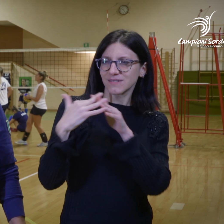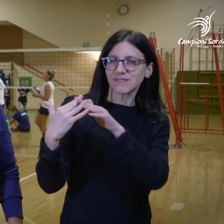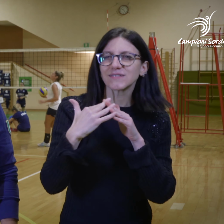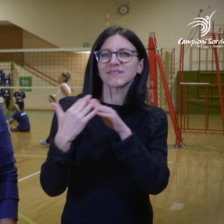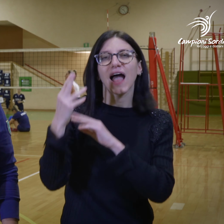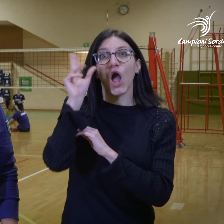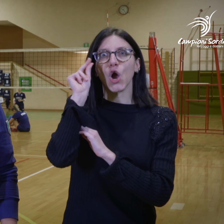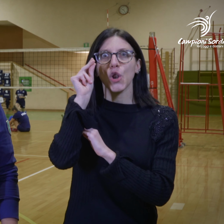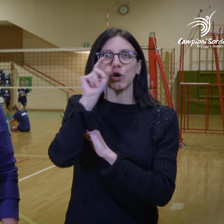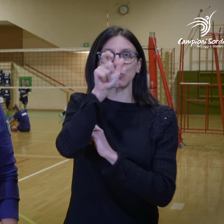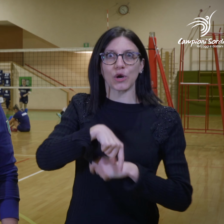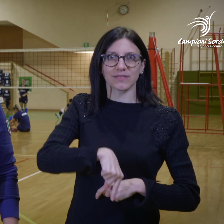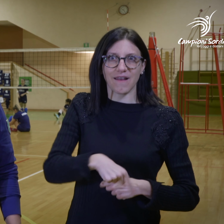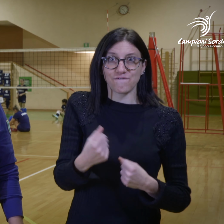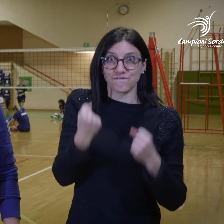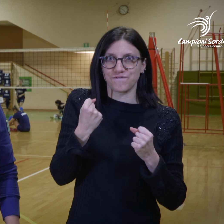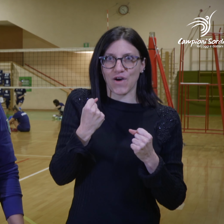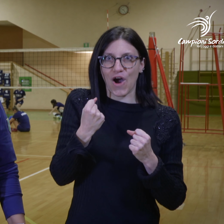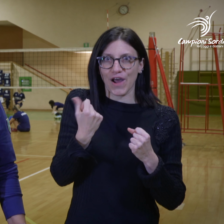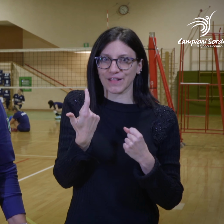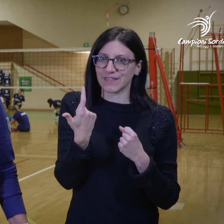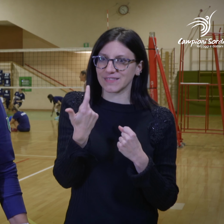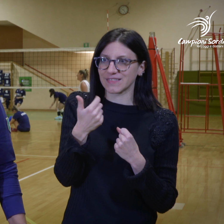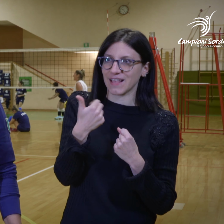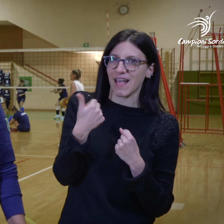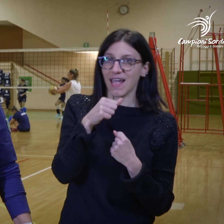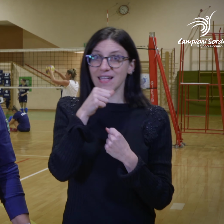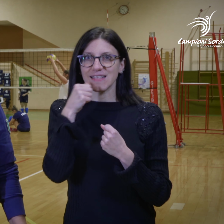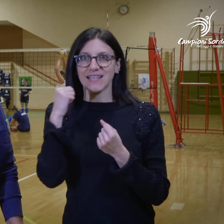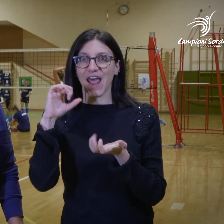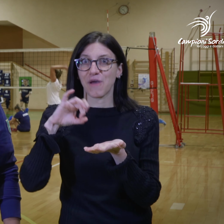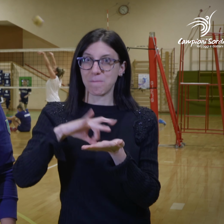un avversario temibile, un avversario che che farebbe a tutti piacere poter